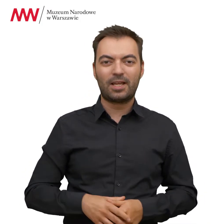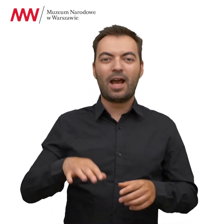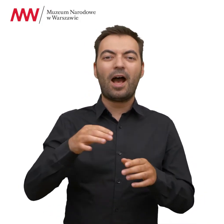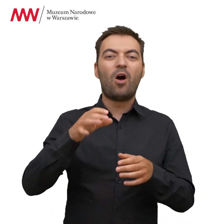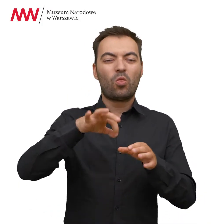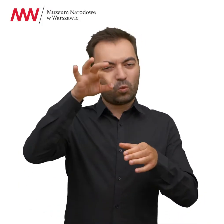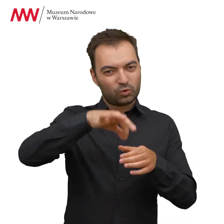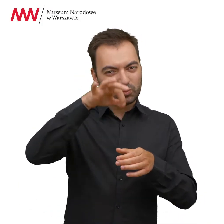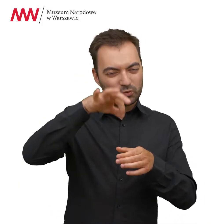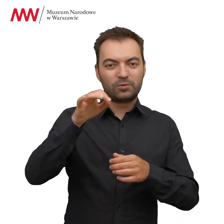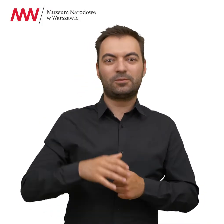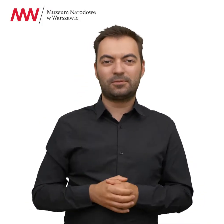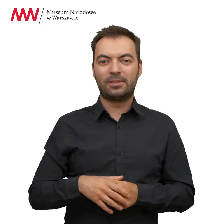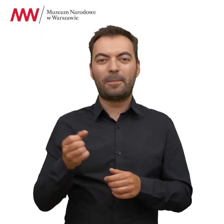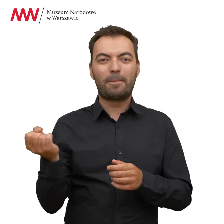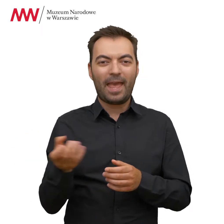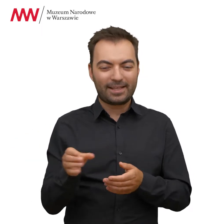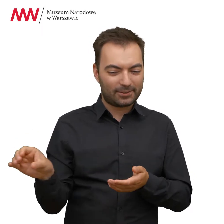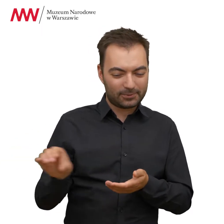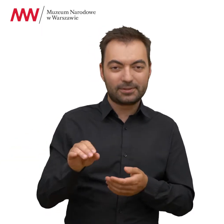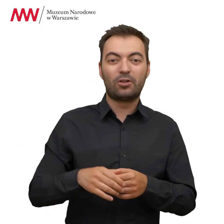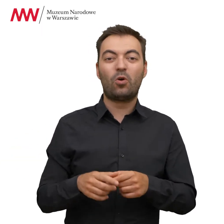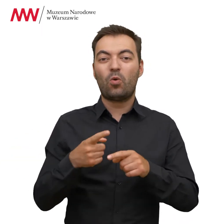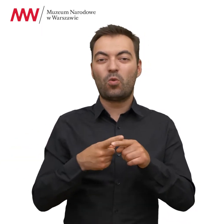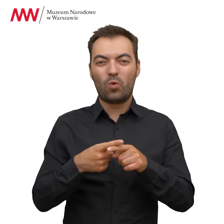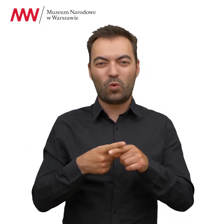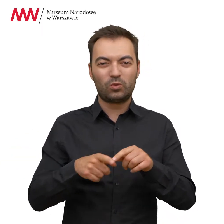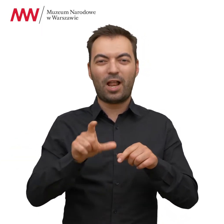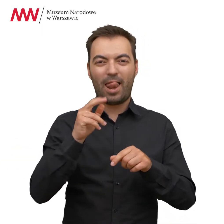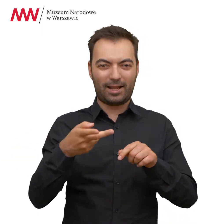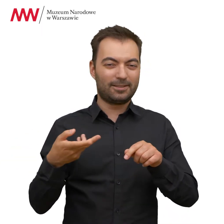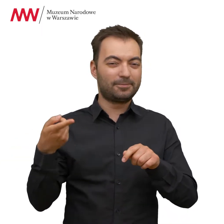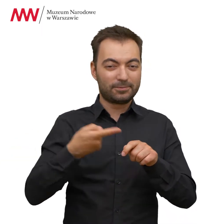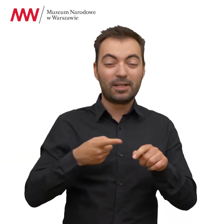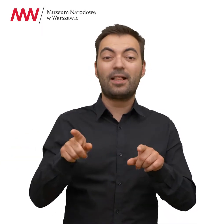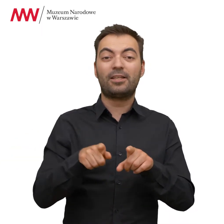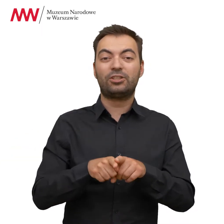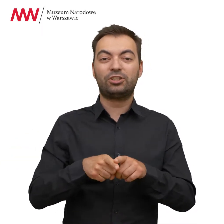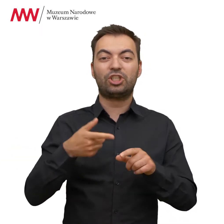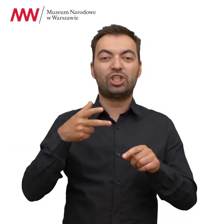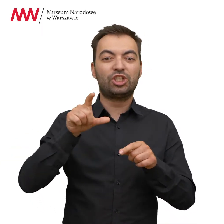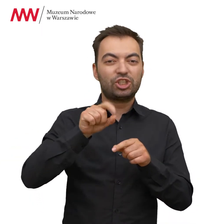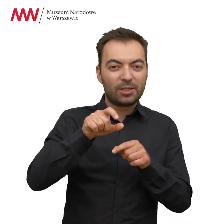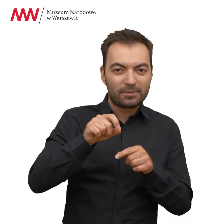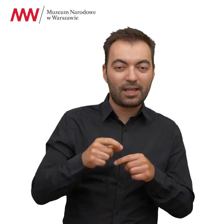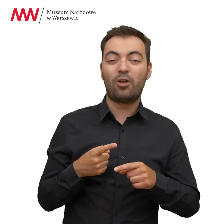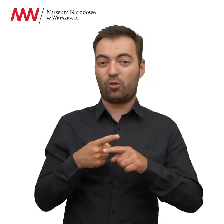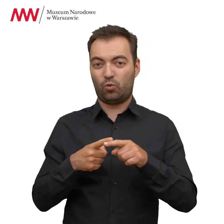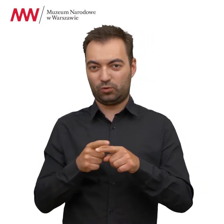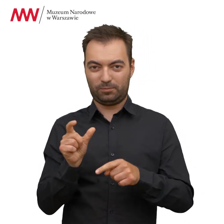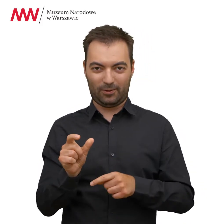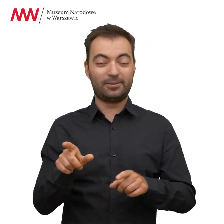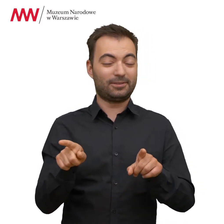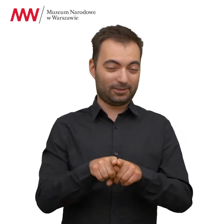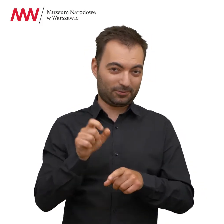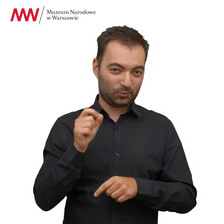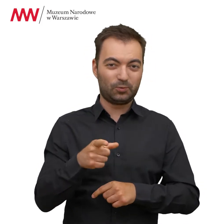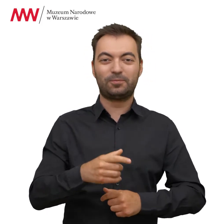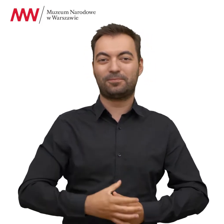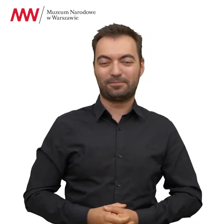kałamarz, piasecznica, nóż do laku, szczypce i nożyk.